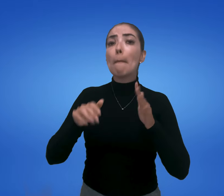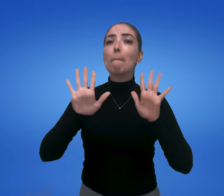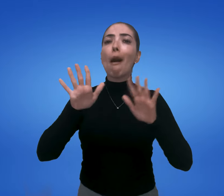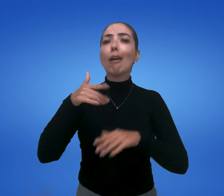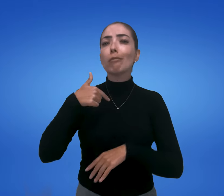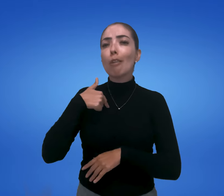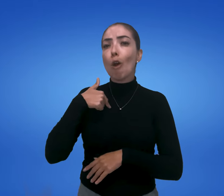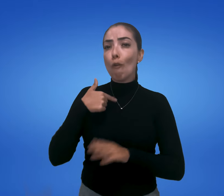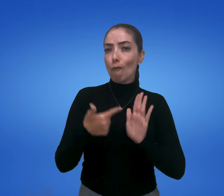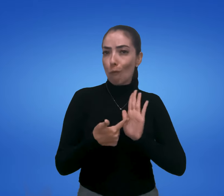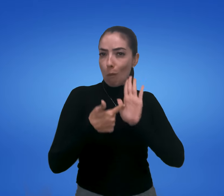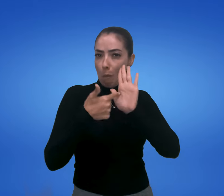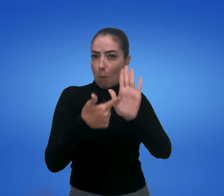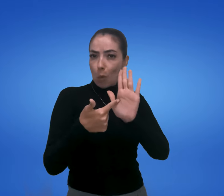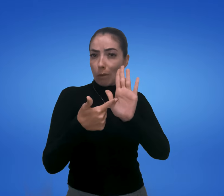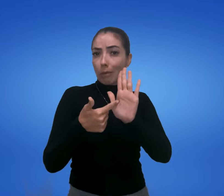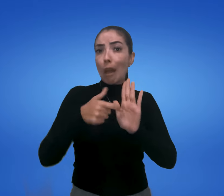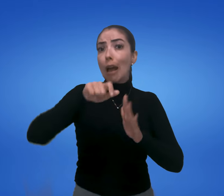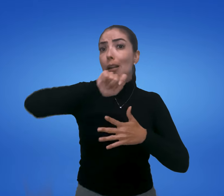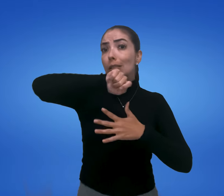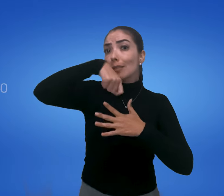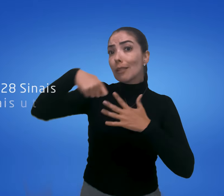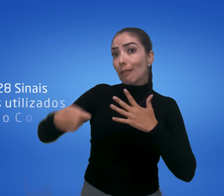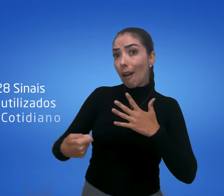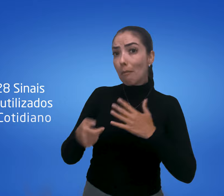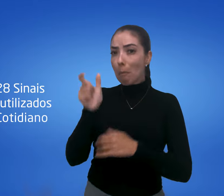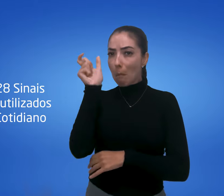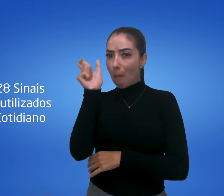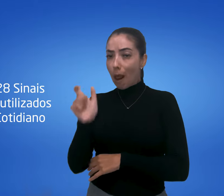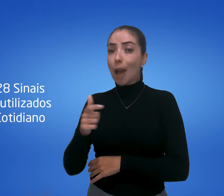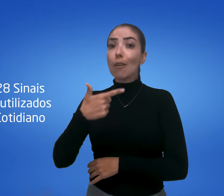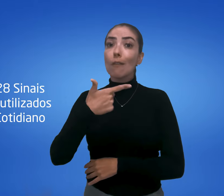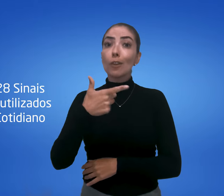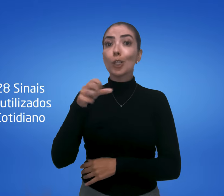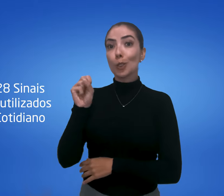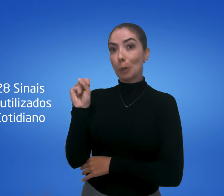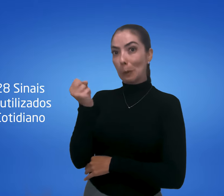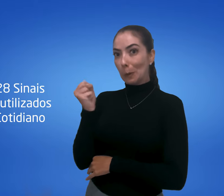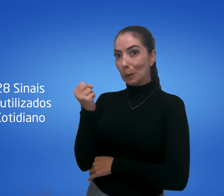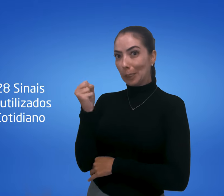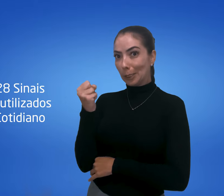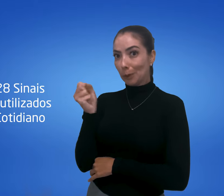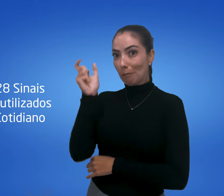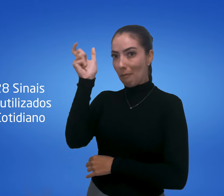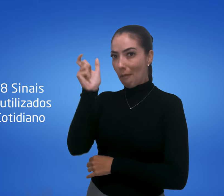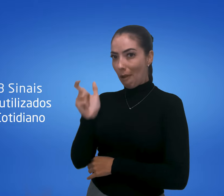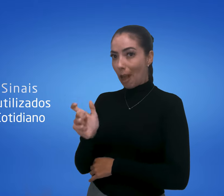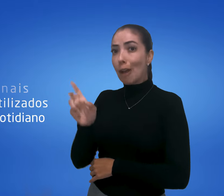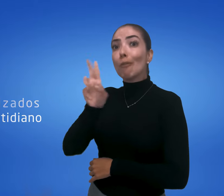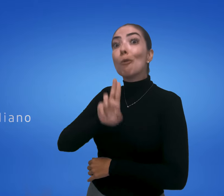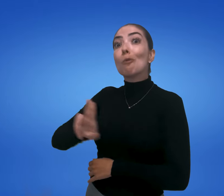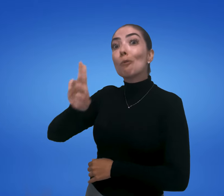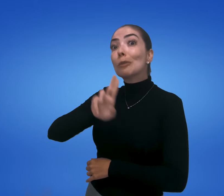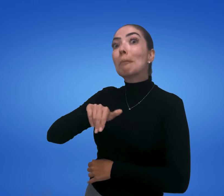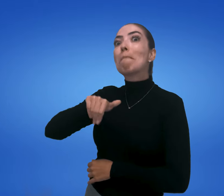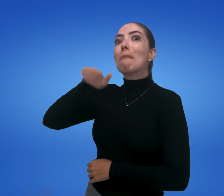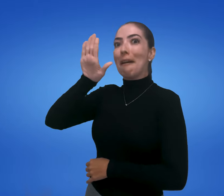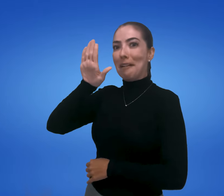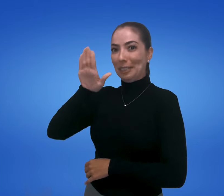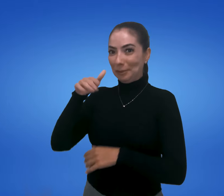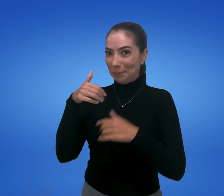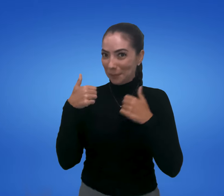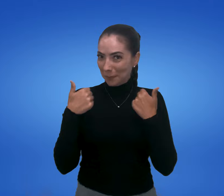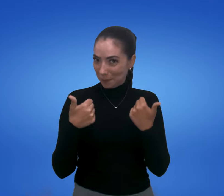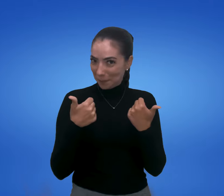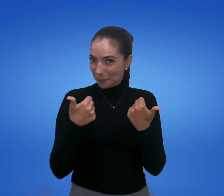no cotidiano mas eu irei mostrar para vocês 28 sinais Ok vamos lá